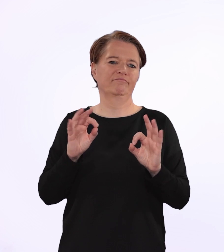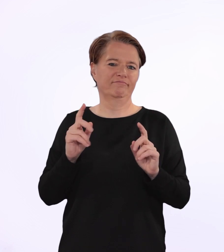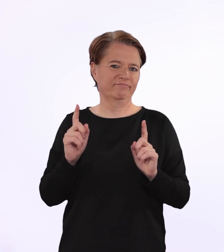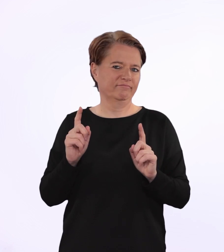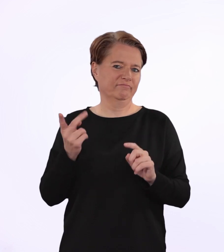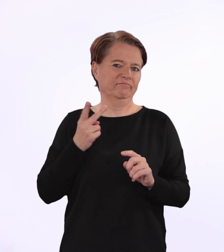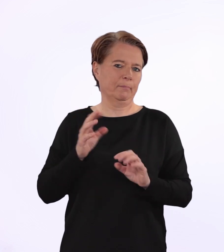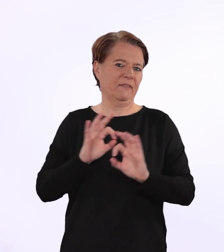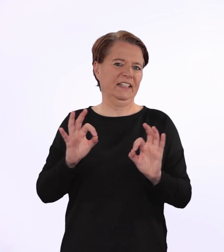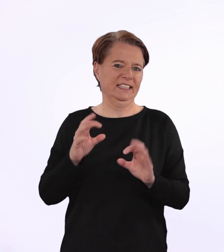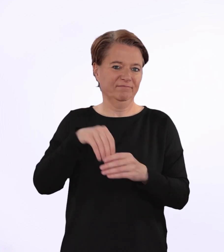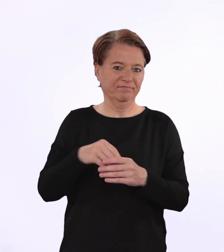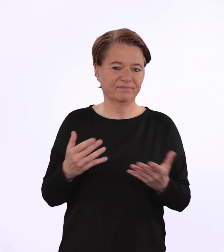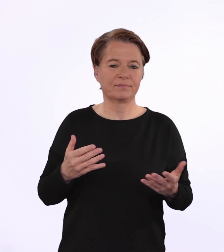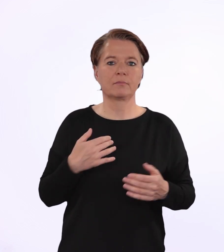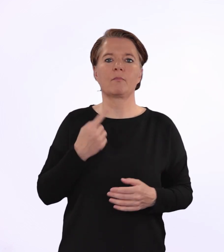Und die letzten zwei Wochen der Residenz habe ich mich mit